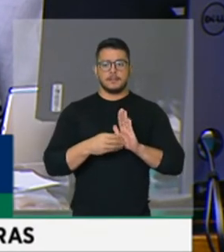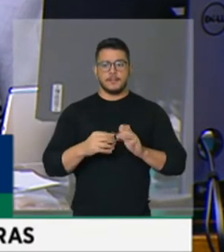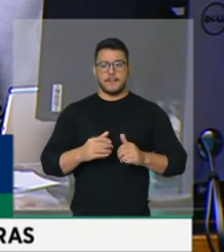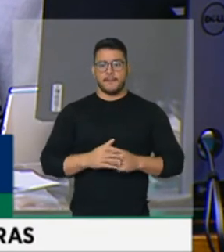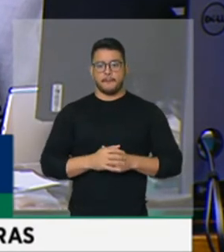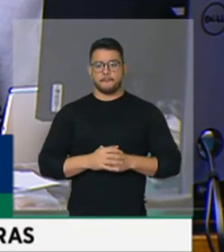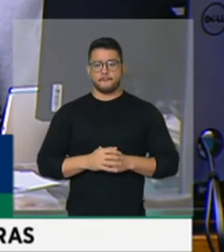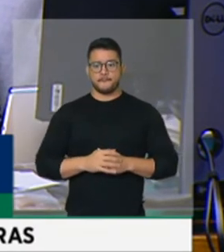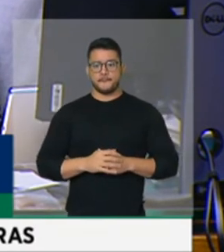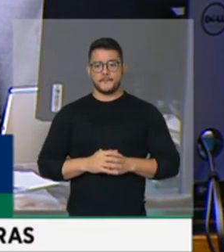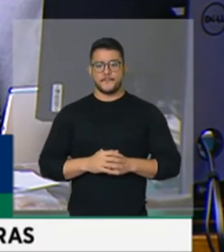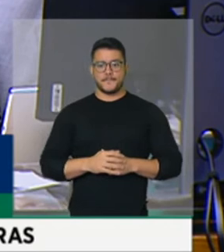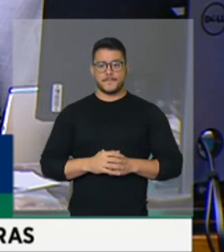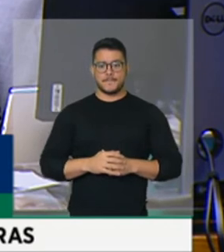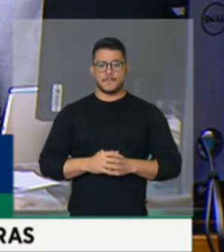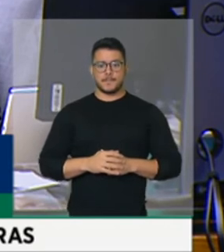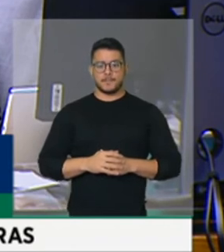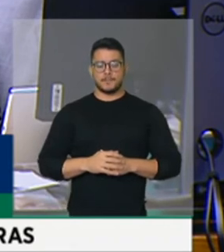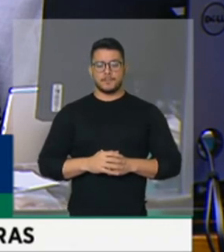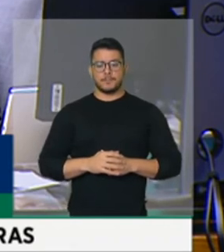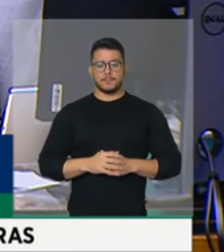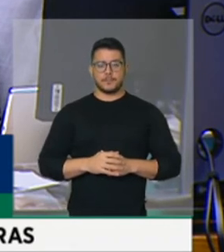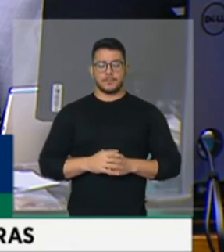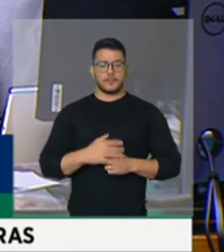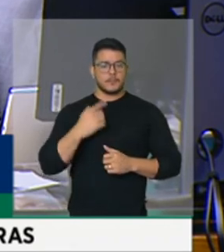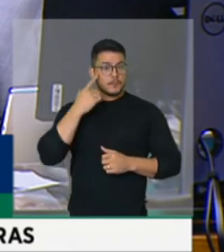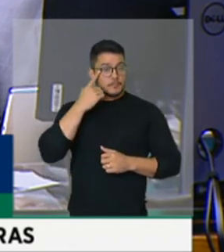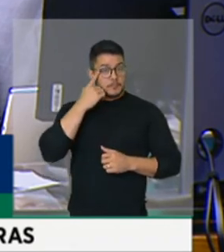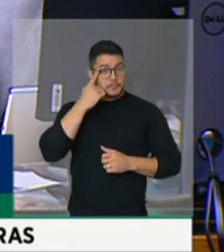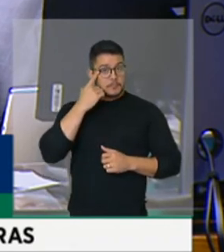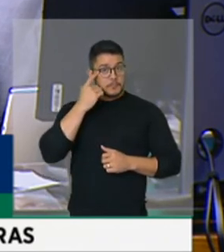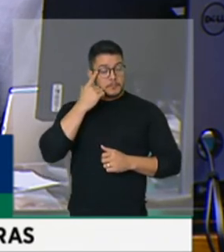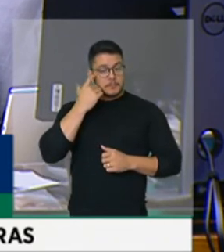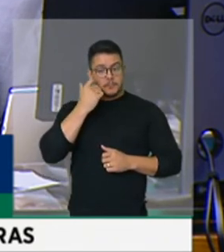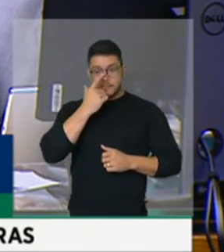O REQUERIMENTO. DECLARO ENCERRADA A DISCUSSÃO. PARA OFERECER PARECER ÀS EMENDAS